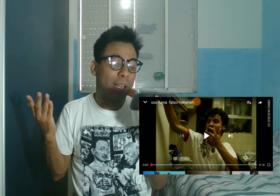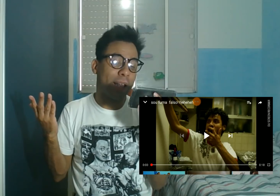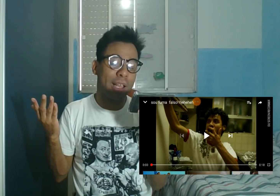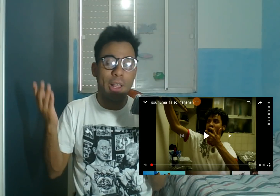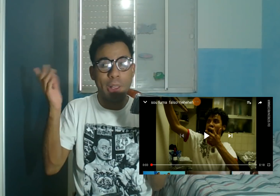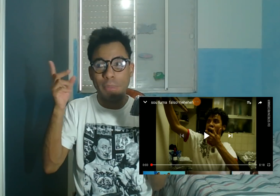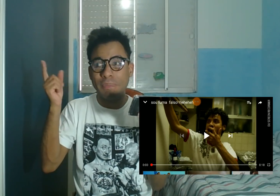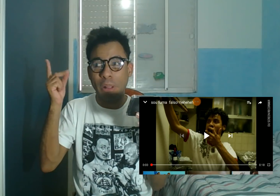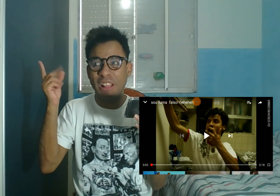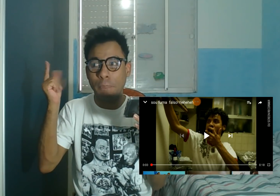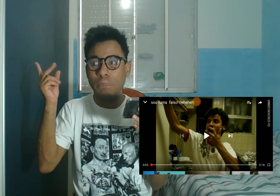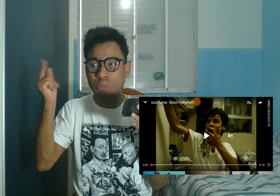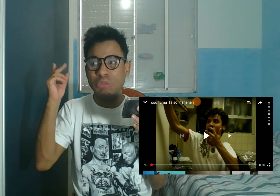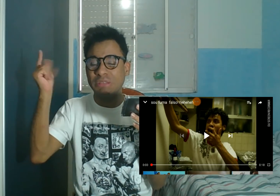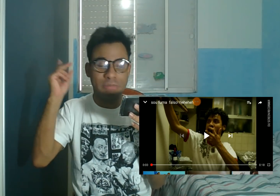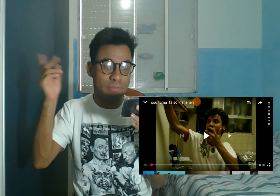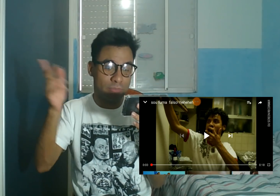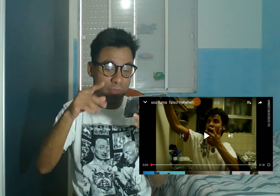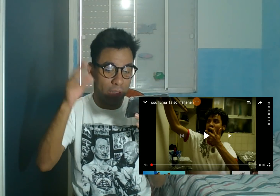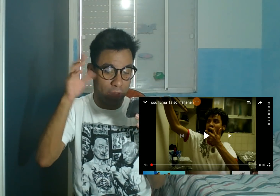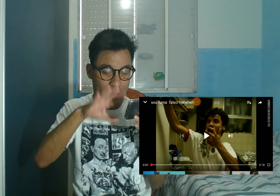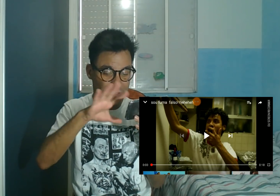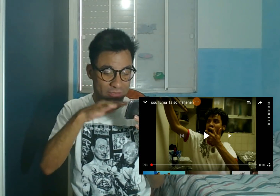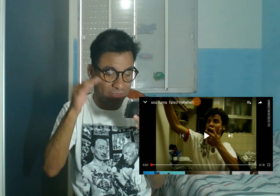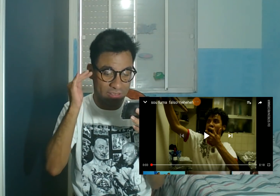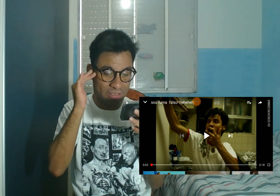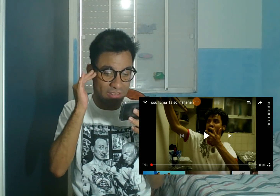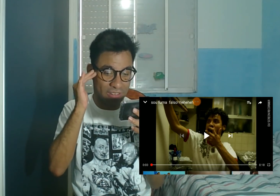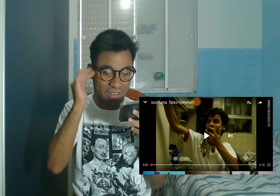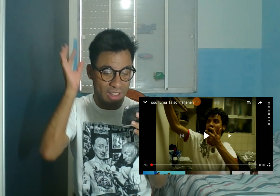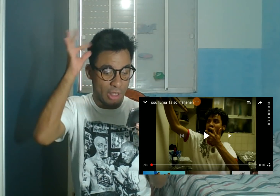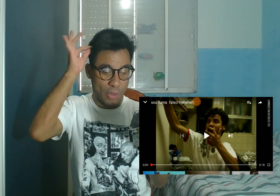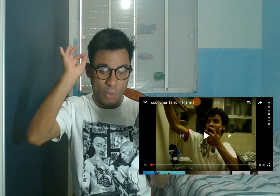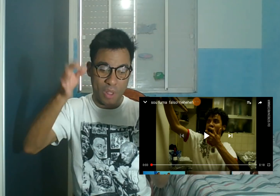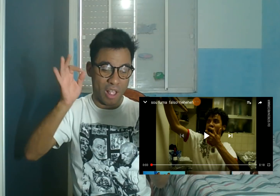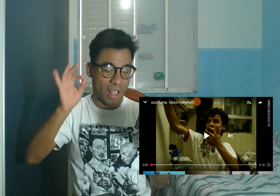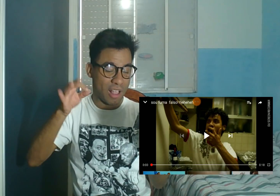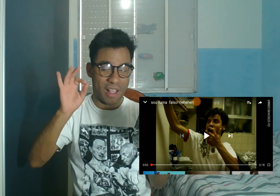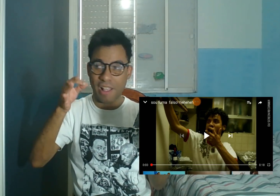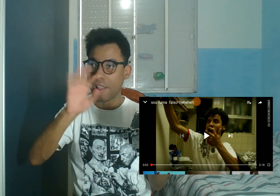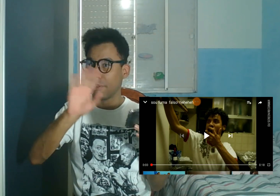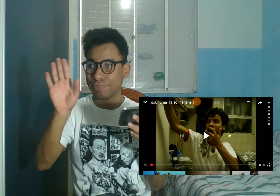tempo muito esse é horrível cabelo